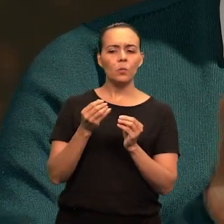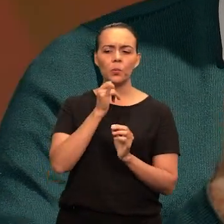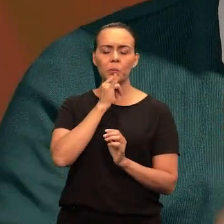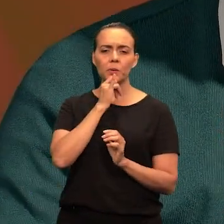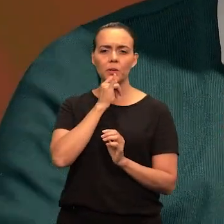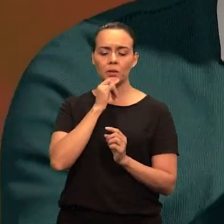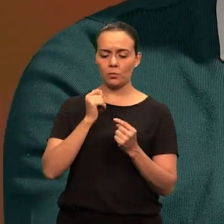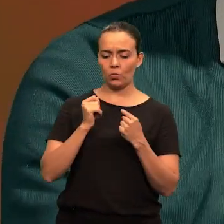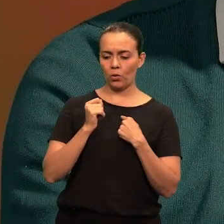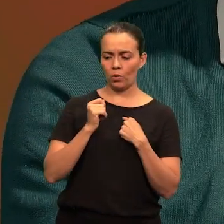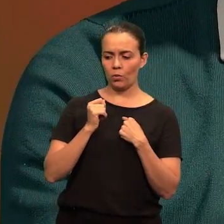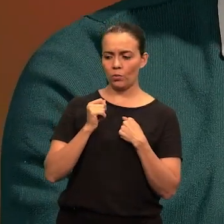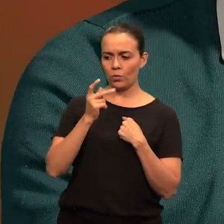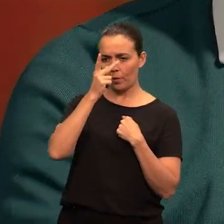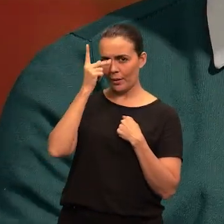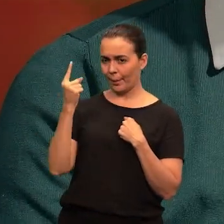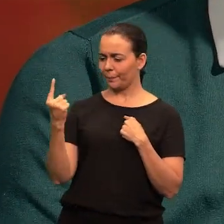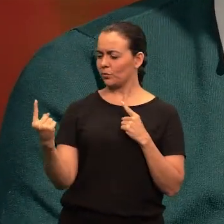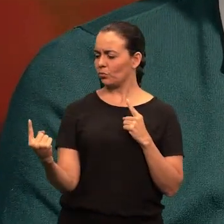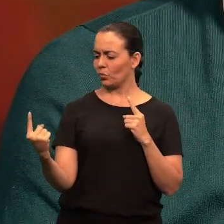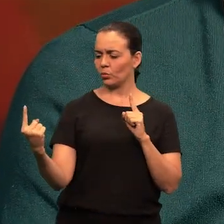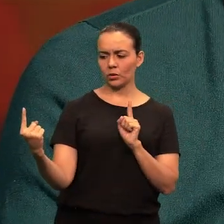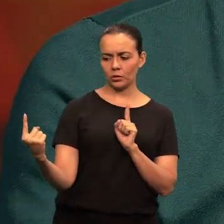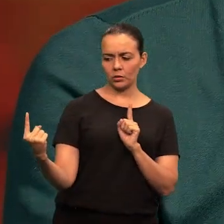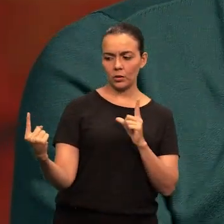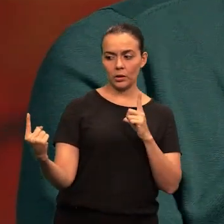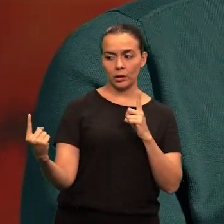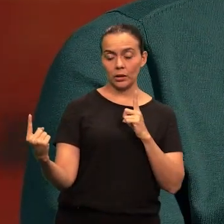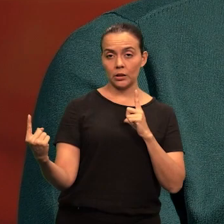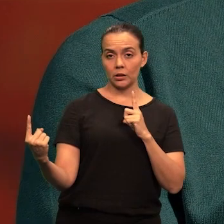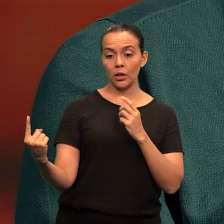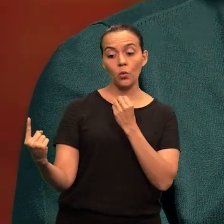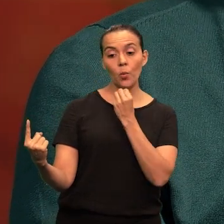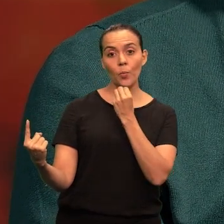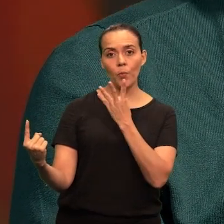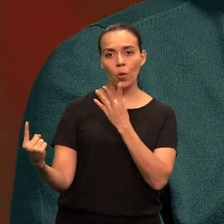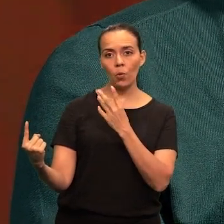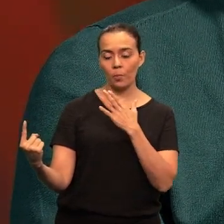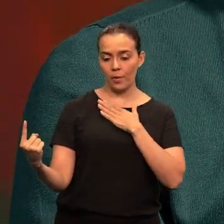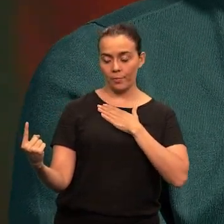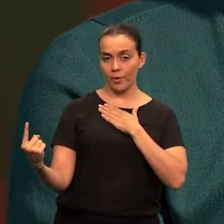entre mim e o outro, existe uma construção e uma concepção de bem comum.